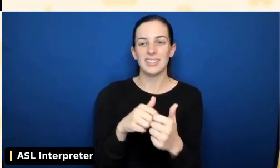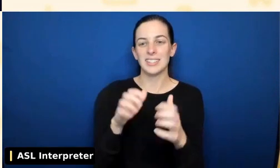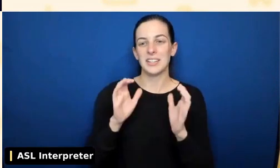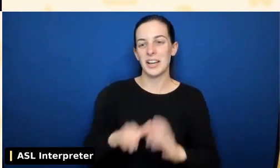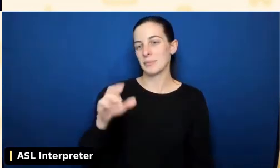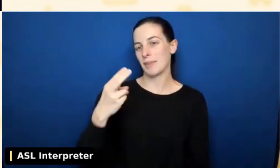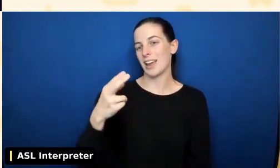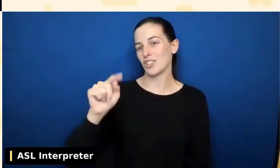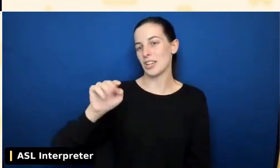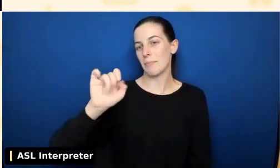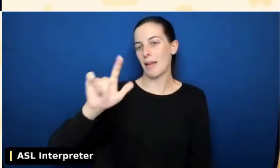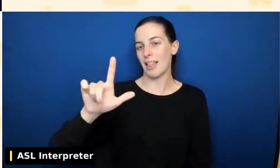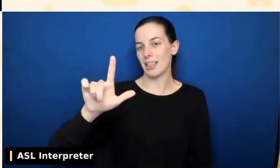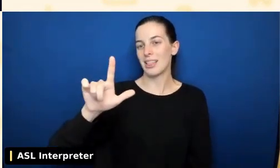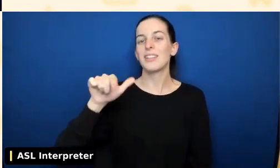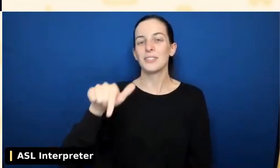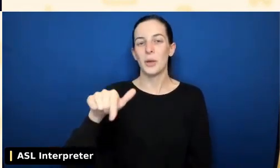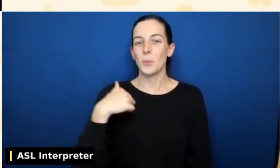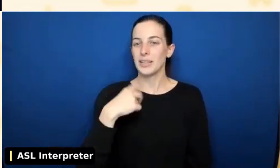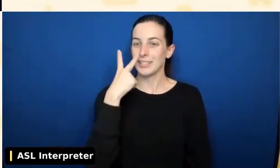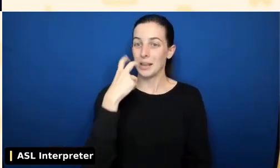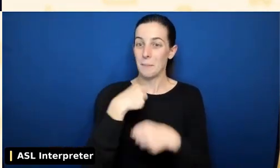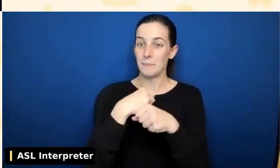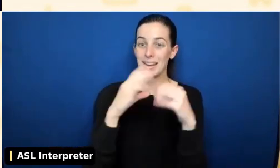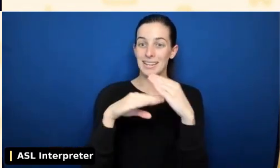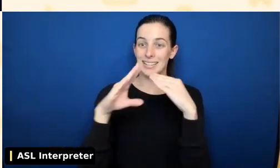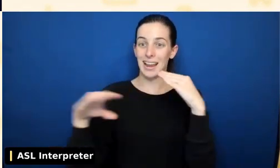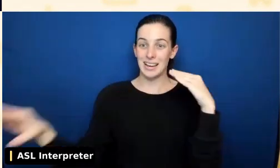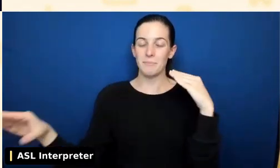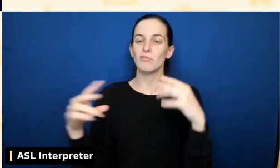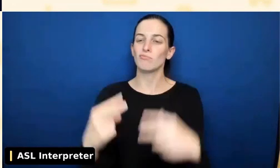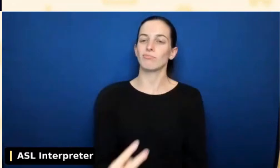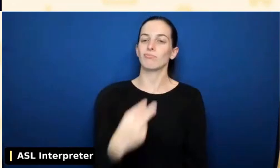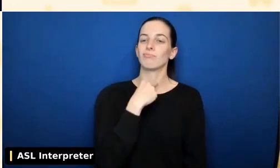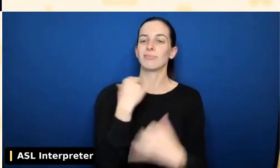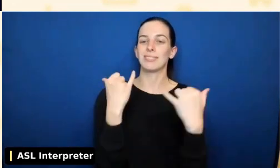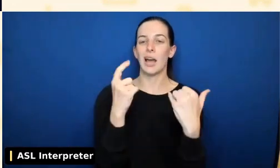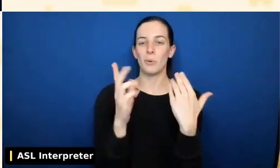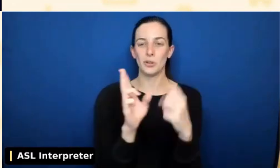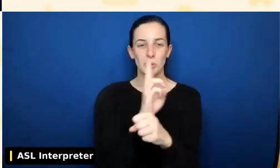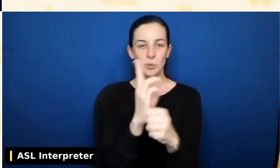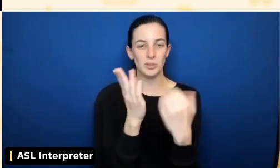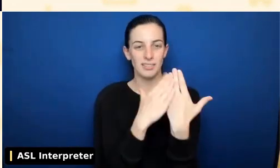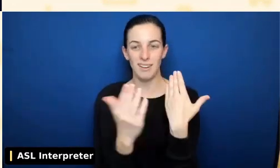Entonces, si lo hago dinámico, lo pego en un complemento, lo activo, ahora puedo usarlo en cualquier sitio,